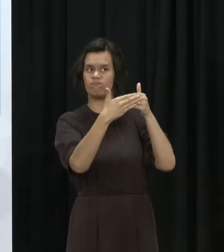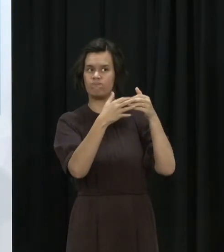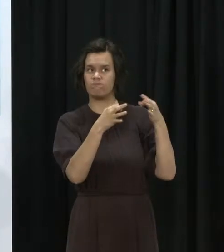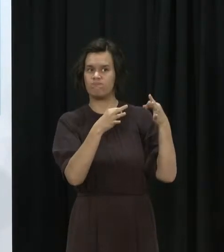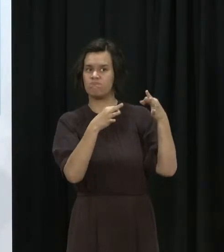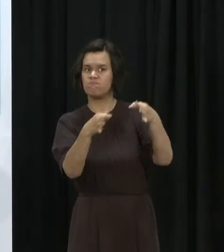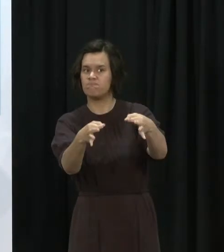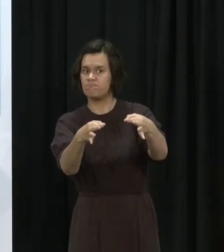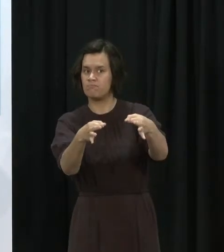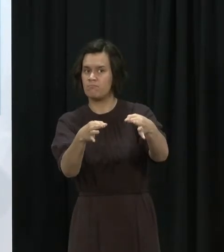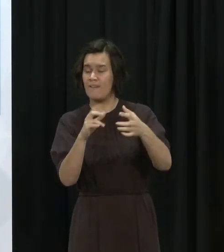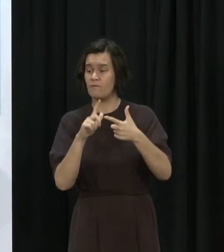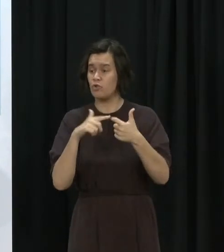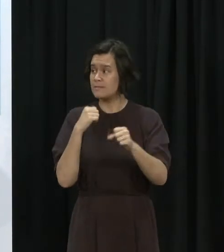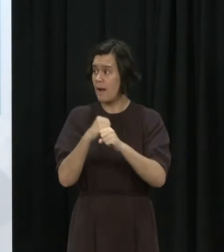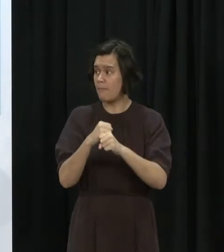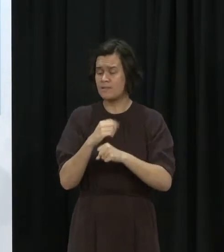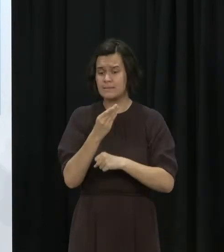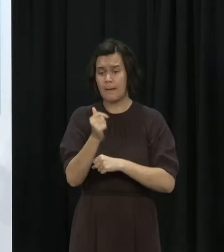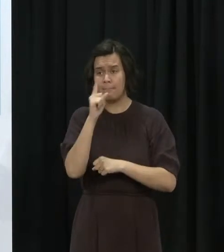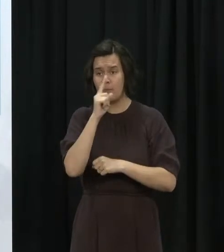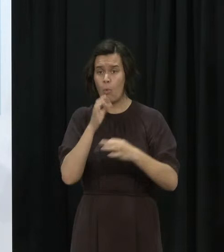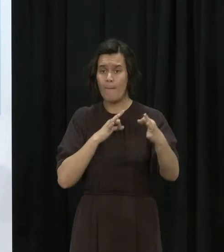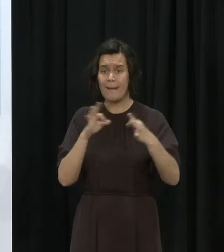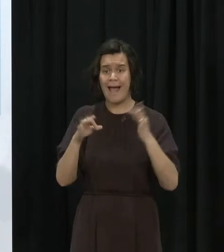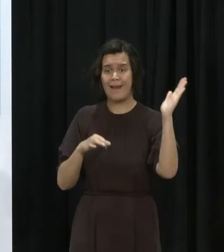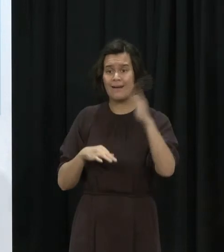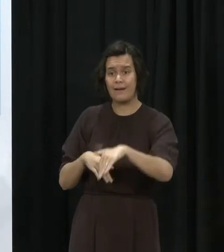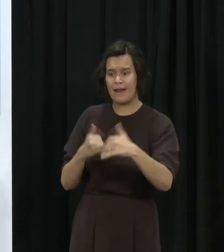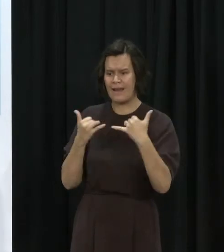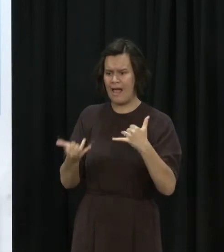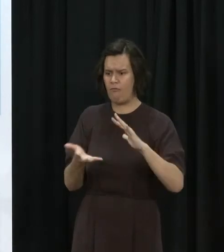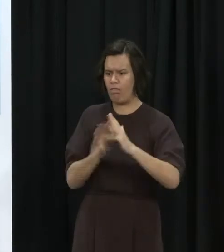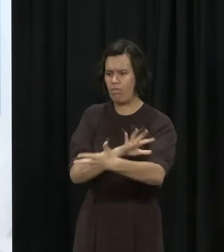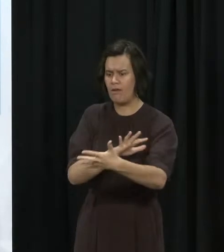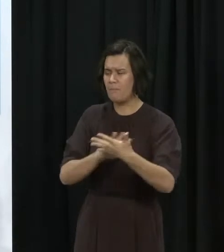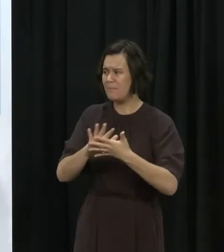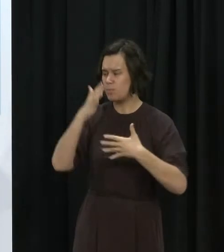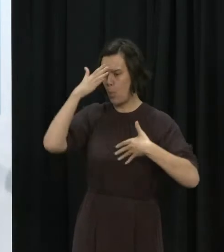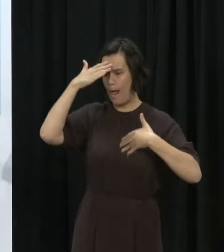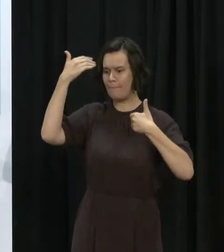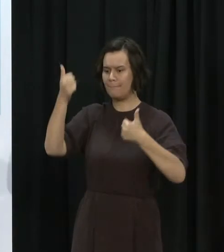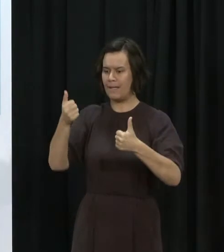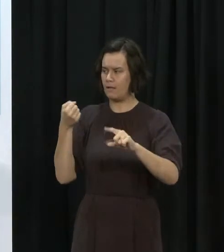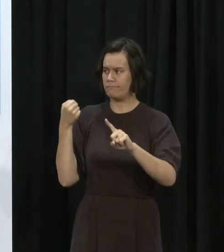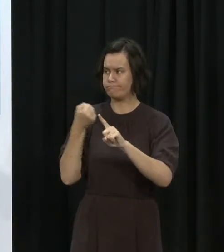whakautu. He aha nga tohutohu i mahia